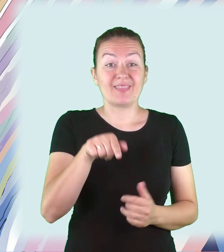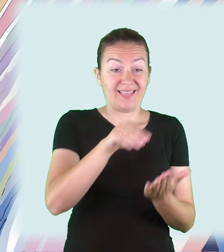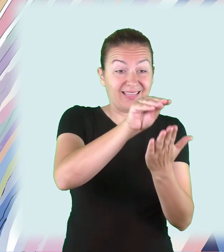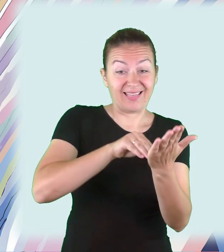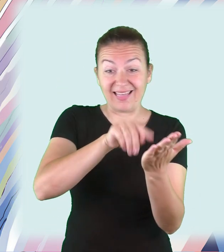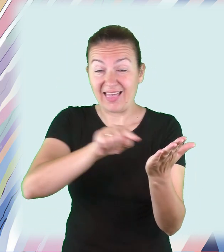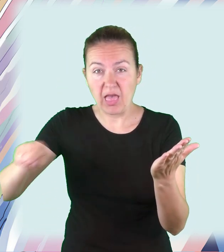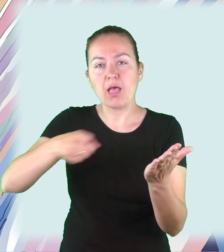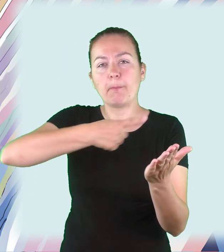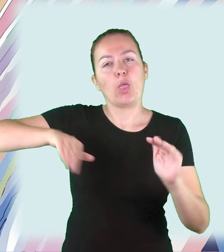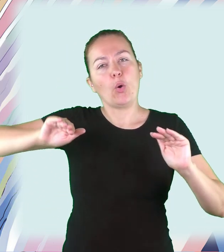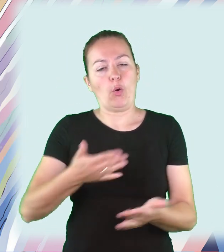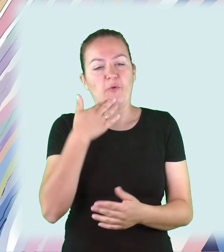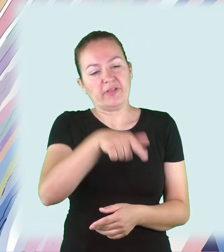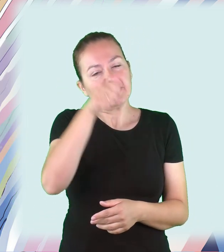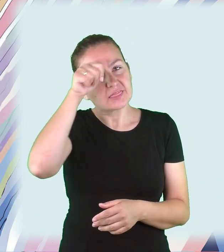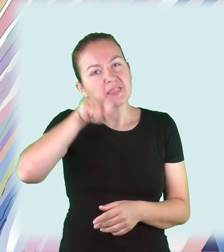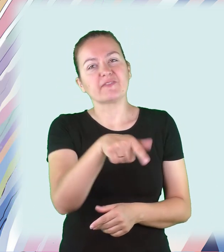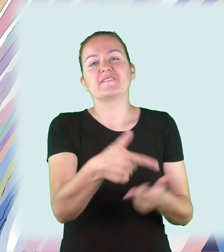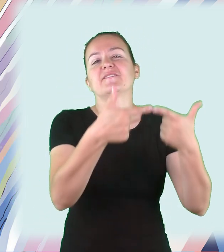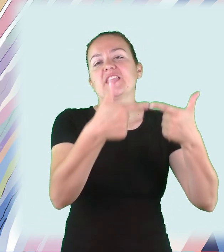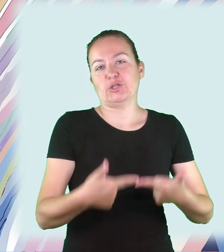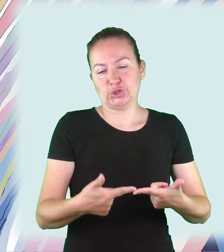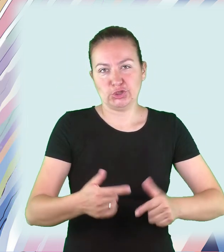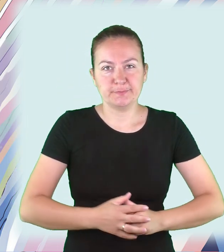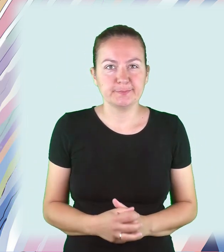Na dzieła liryczne często mówimy: wiersze.